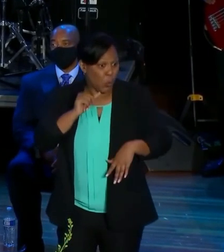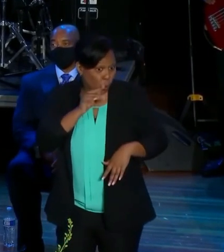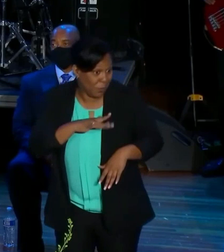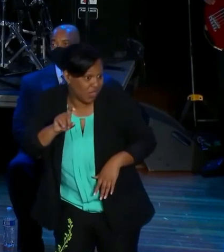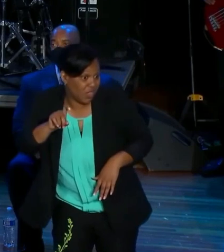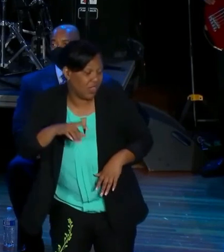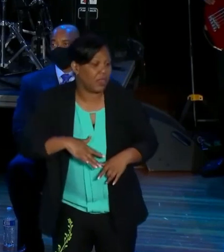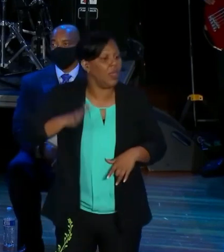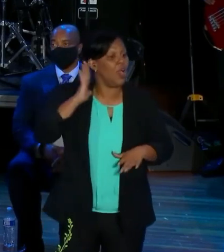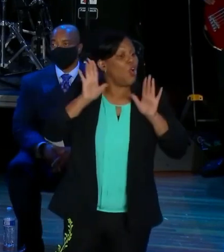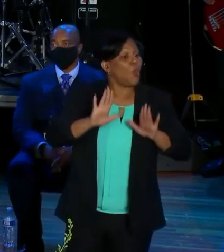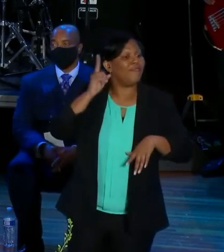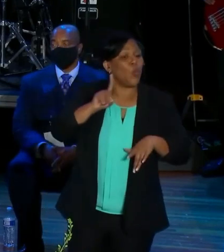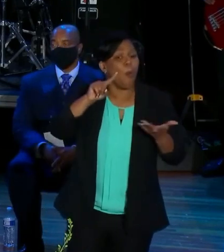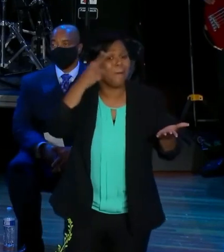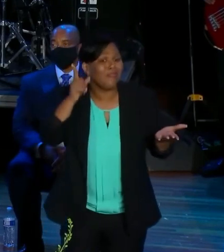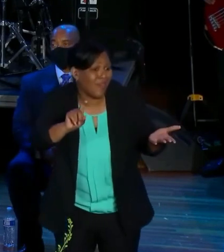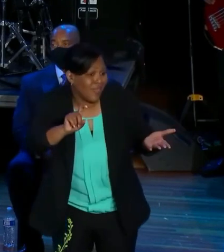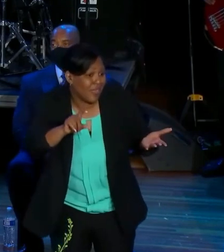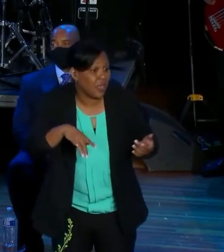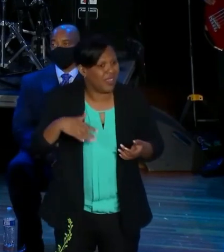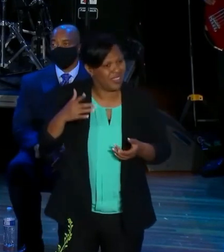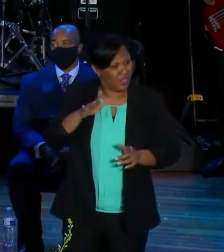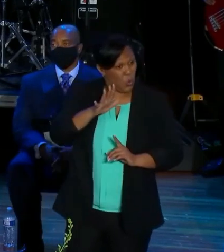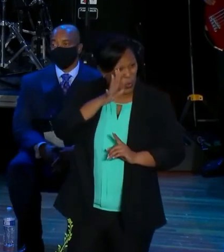Era kvinnor måste marschera för att få rösträtt